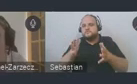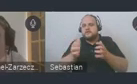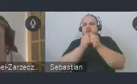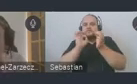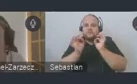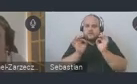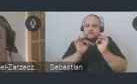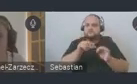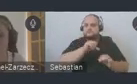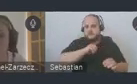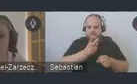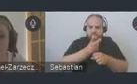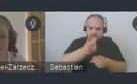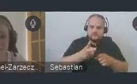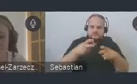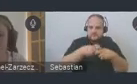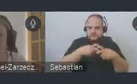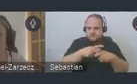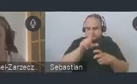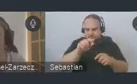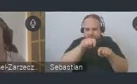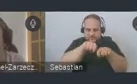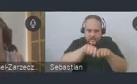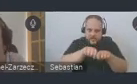to sami wchodzą na stronę z informacjami, sprawdzają.